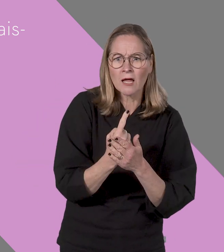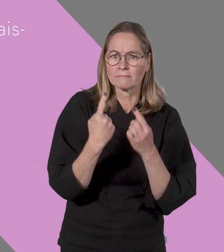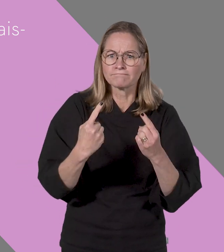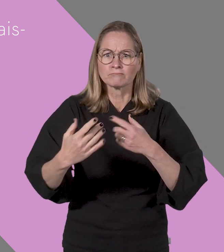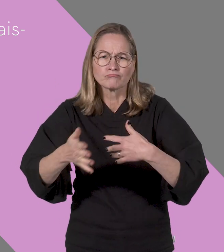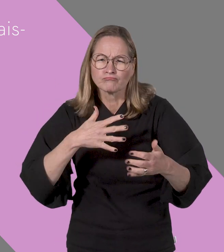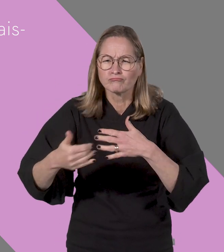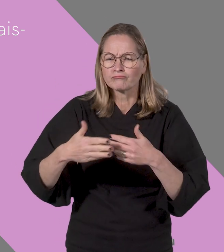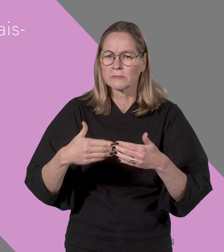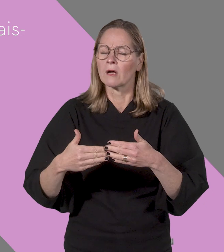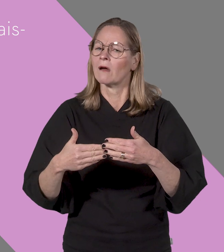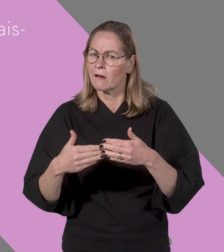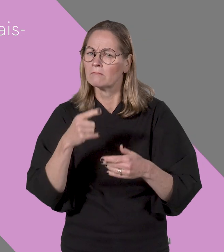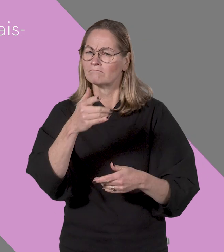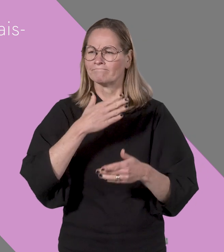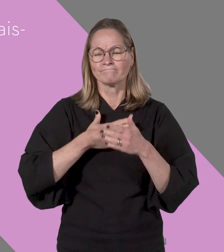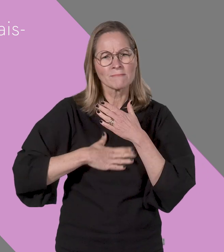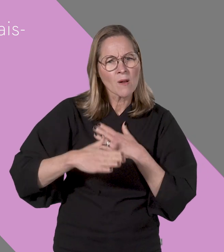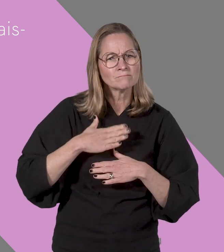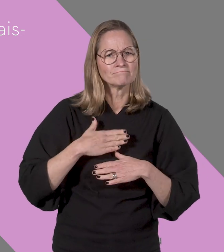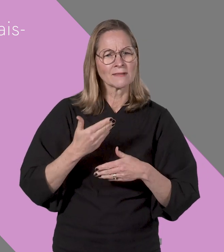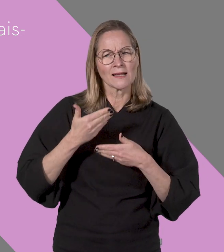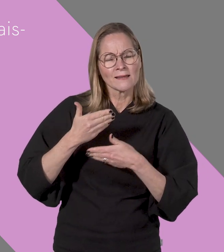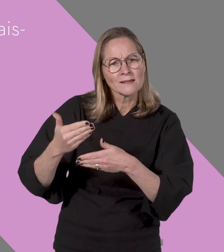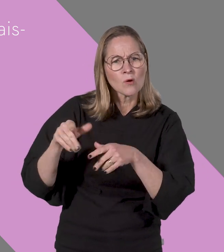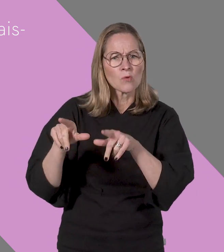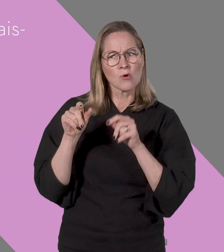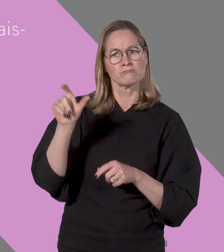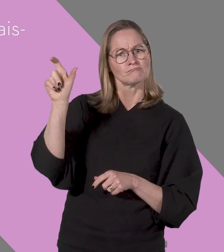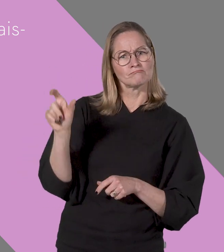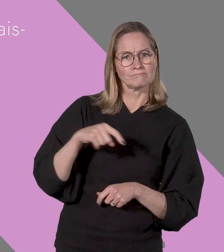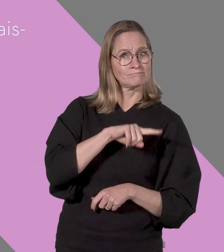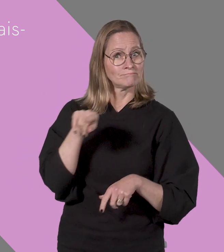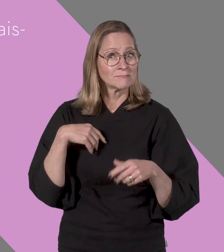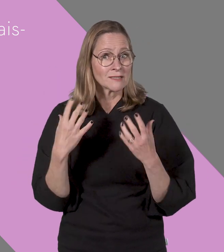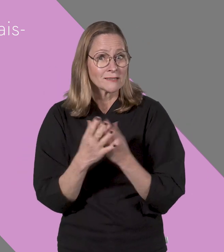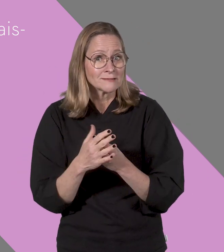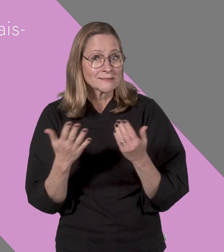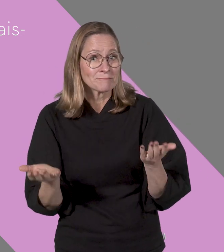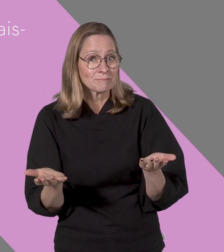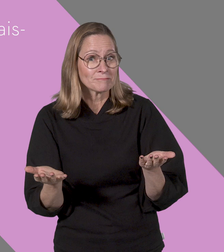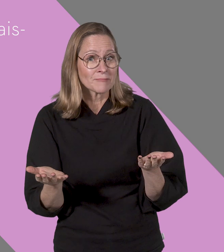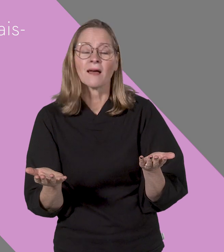tärkeää sekä merkityksellistä työtä, ja haluaisit kiittää ja huomioida - häntä kanssamme?